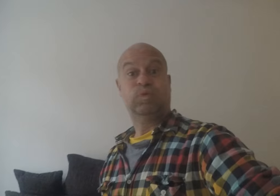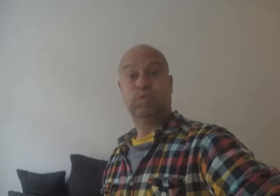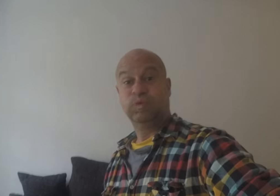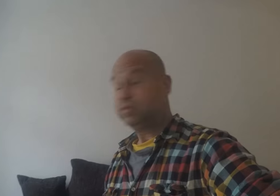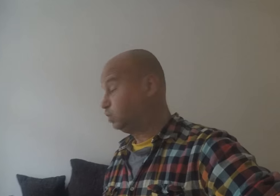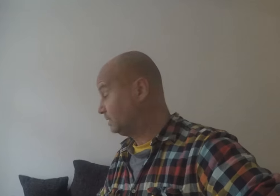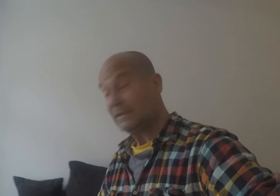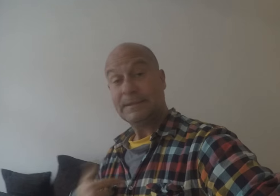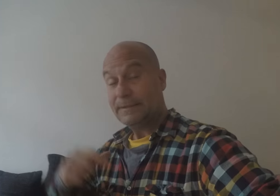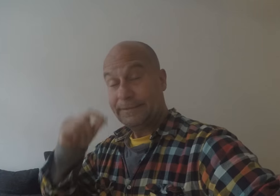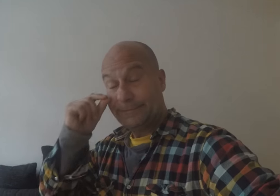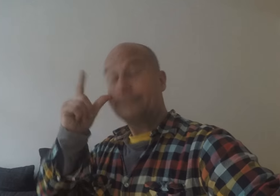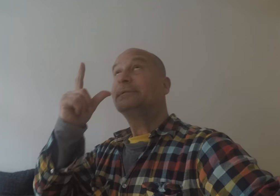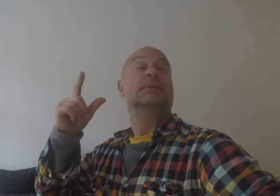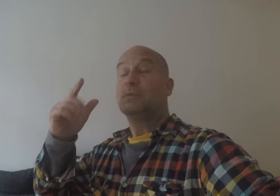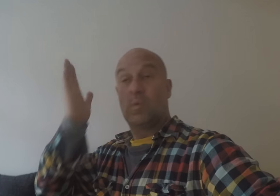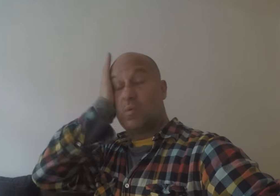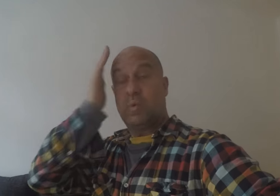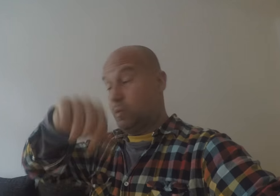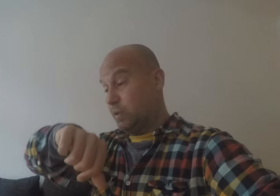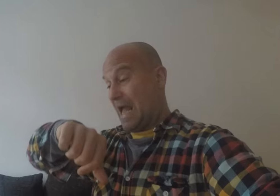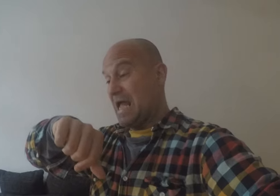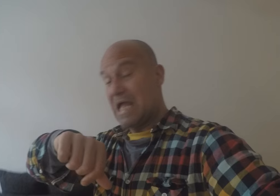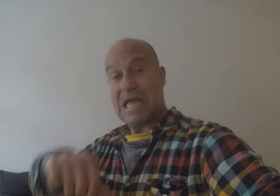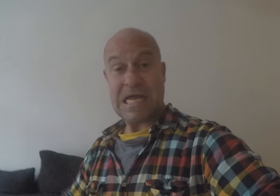Puh ... Ich bin vor kurzen erst augewacht und ich bin wirklich spät dran!